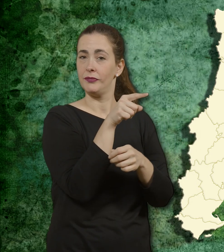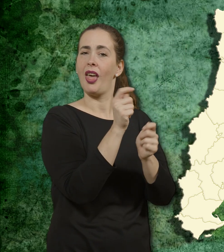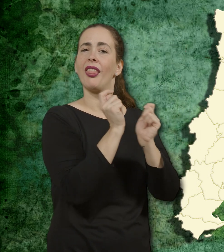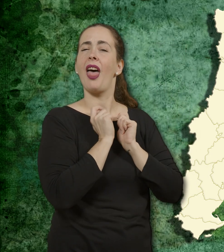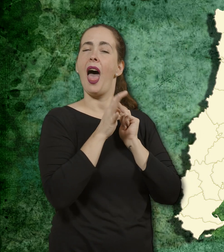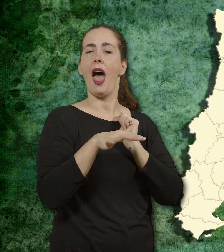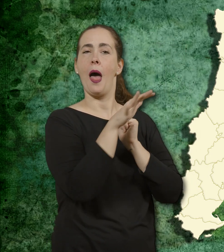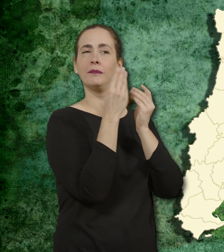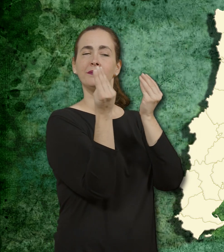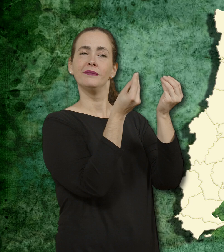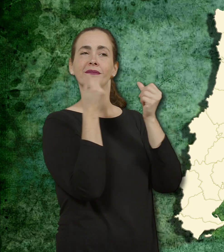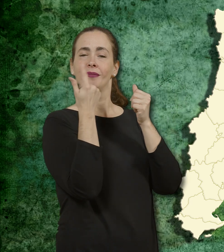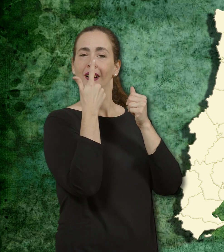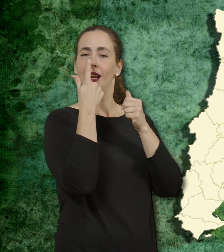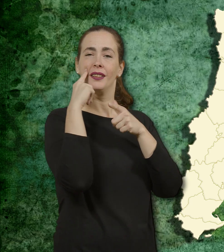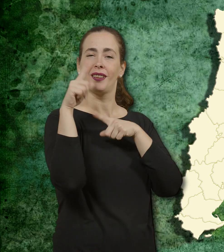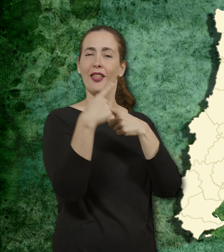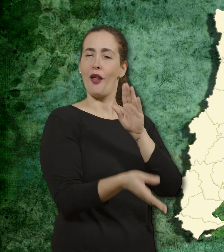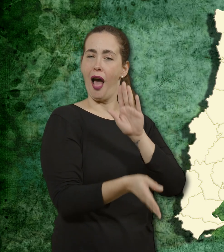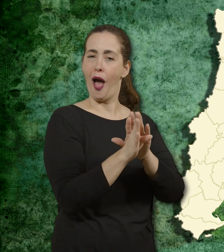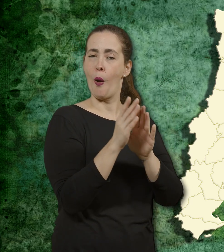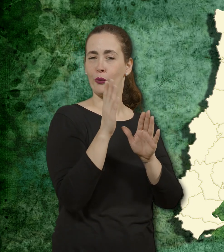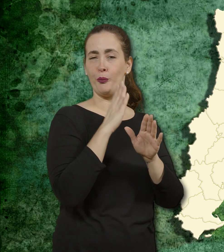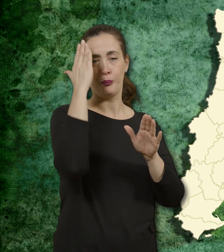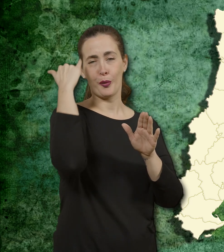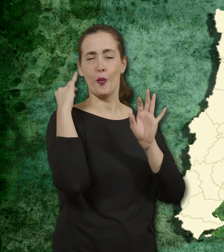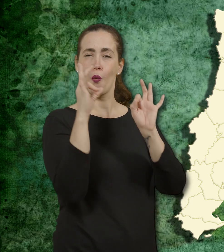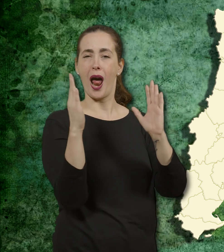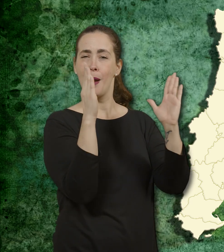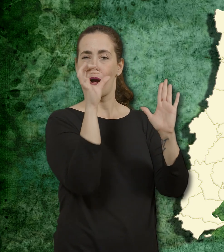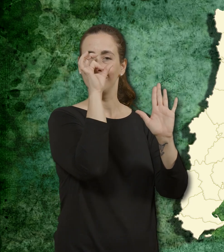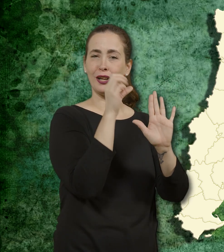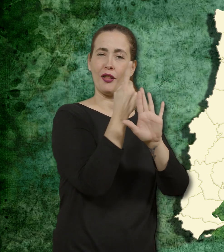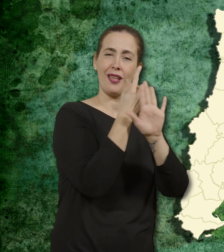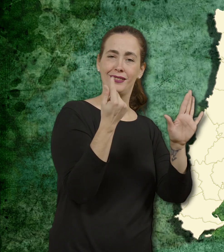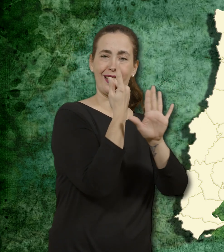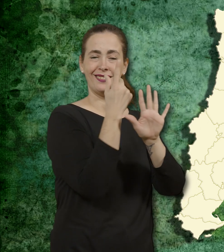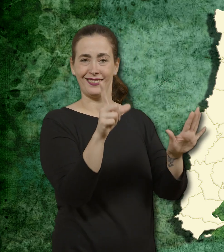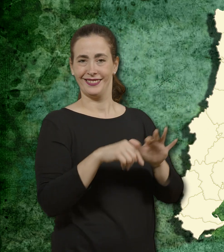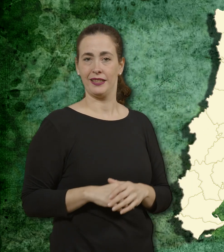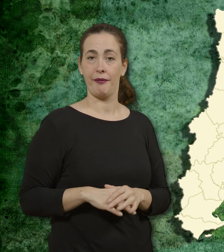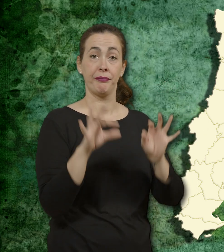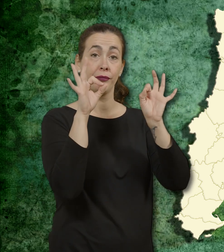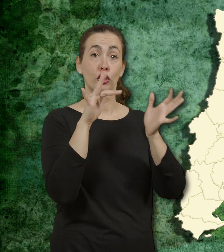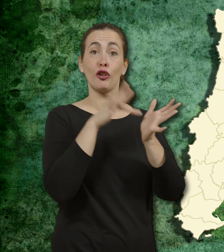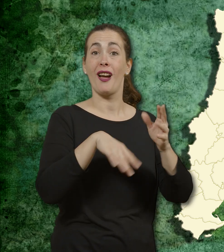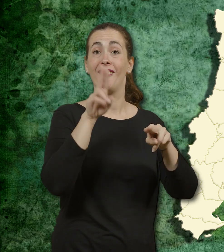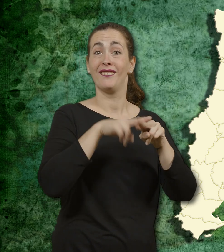d'una vila dels segles XVI i XVII que cobra tot el seu esplendor durant els actes de la festa d'en Toca-Sons, una festa pensada